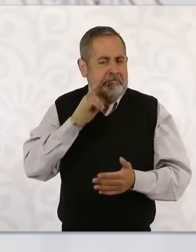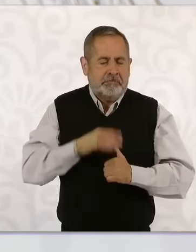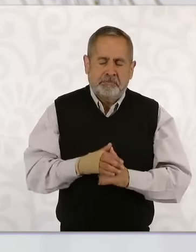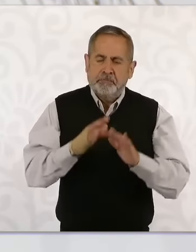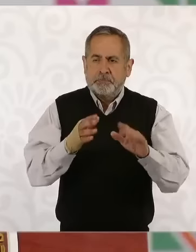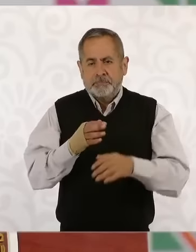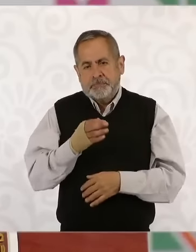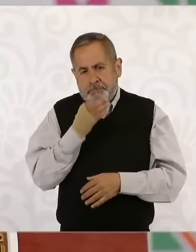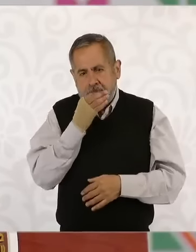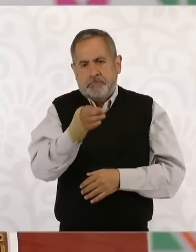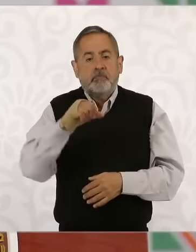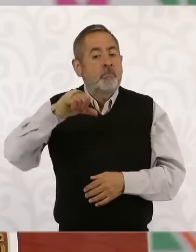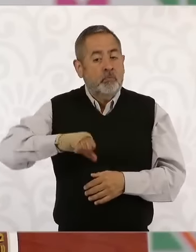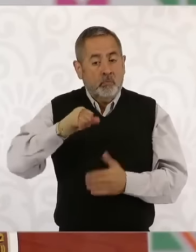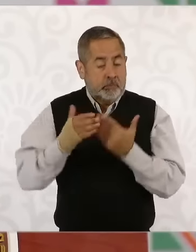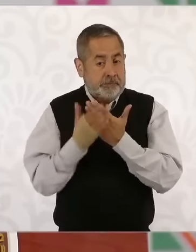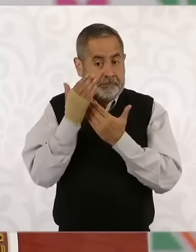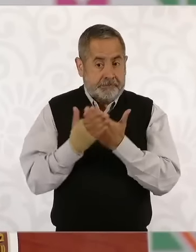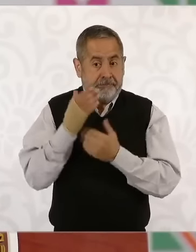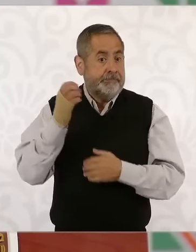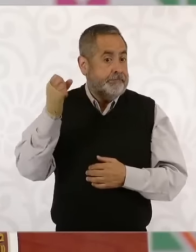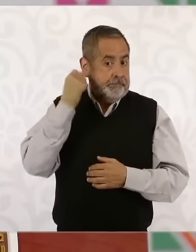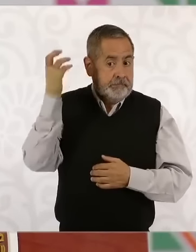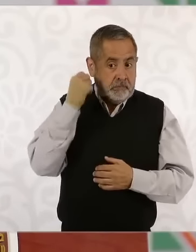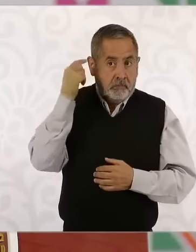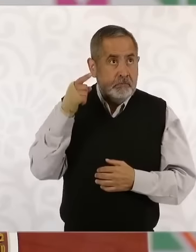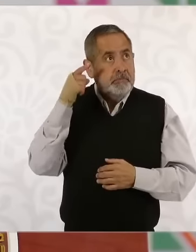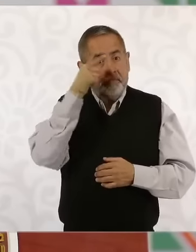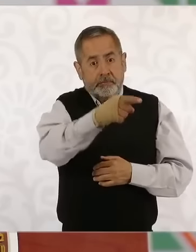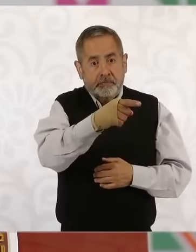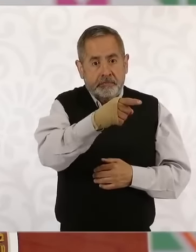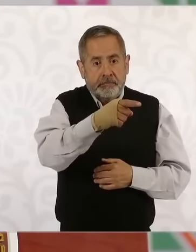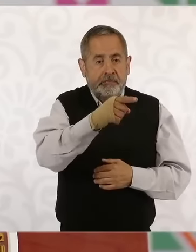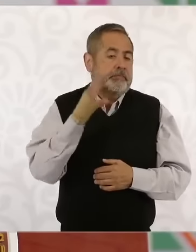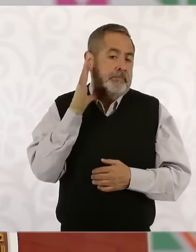que hoy en la mañana va a haber una conferencia de prensa ya en la Cámara de Diputados con el